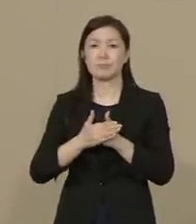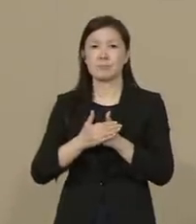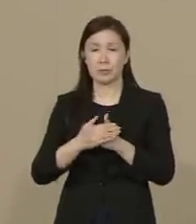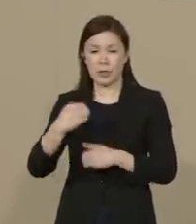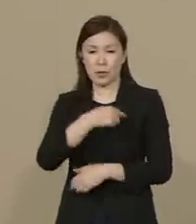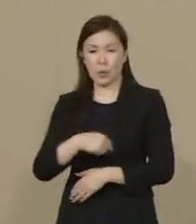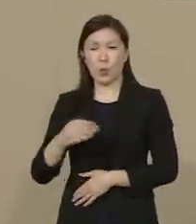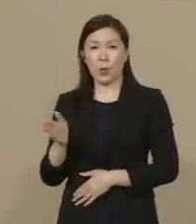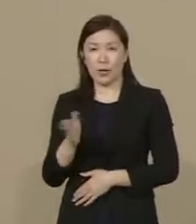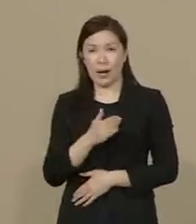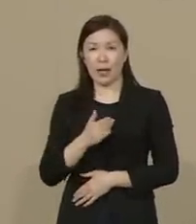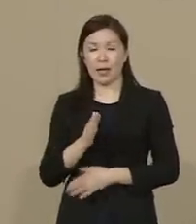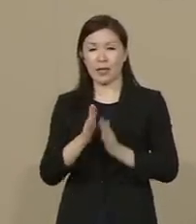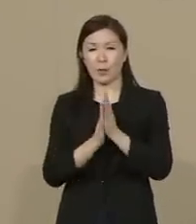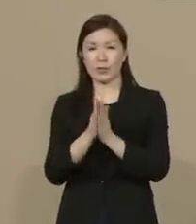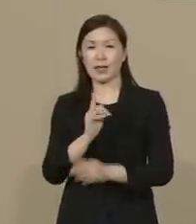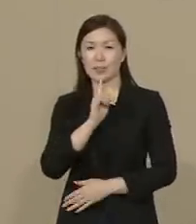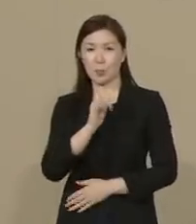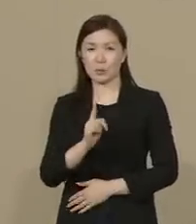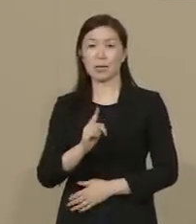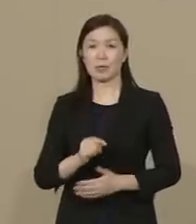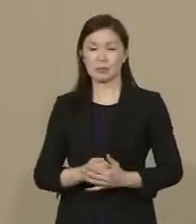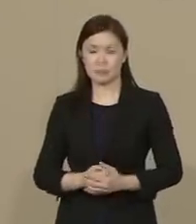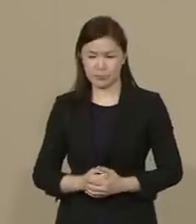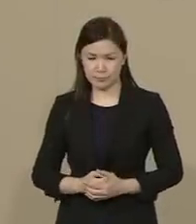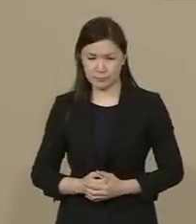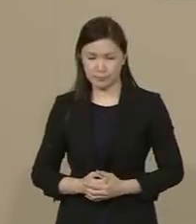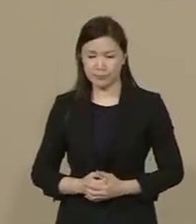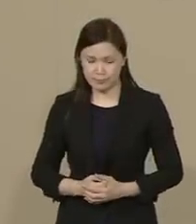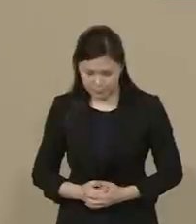心よりお願い申し上げます